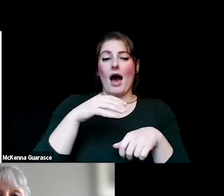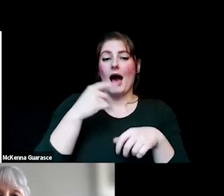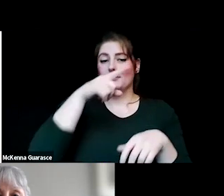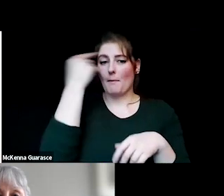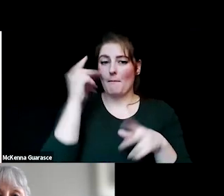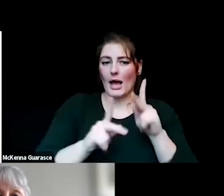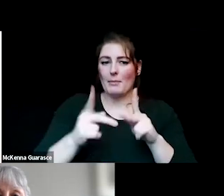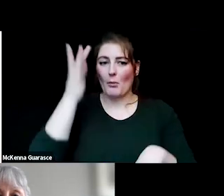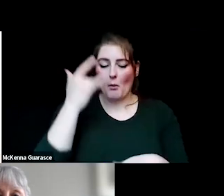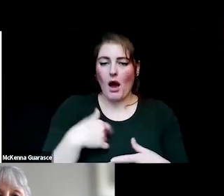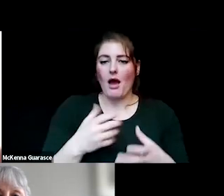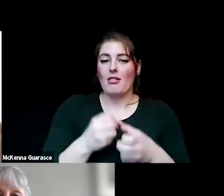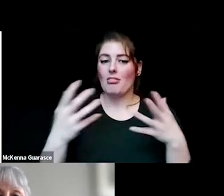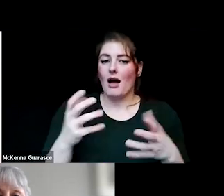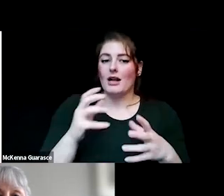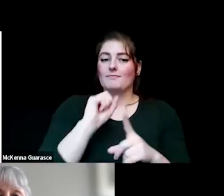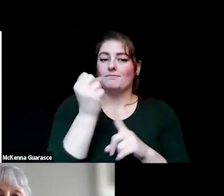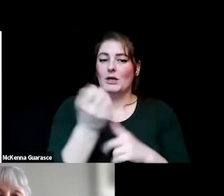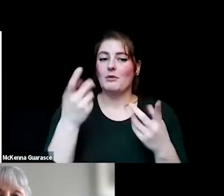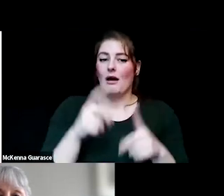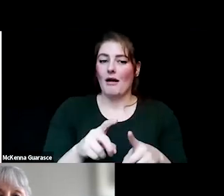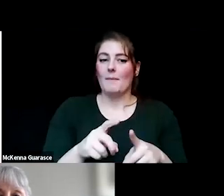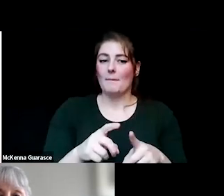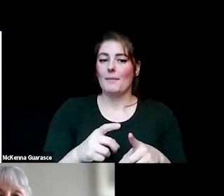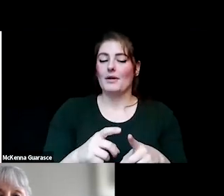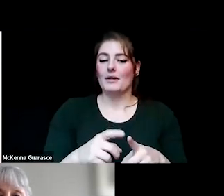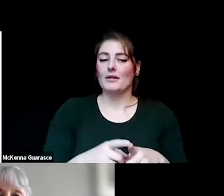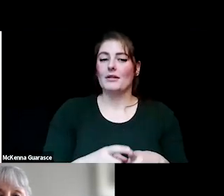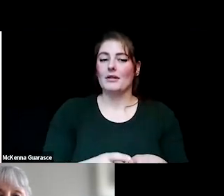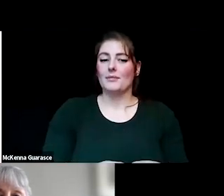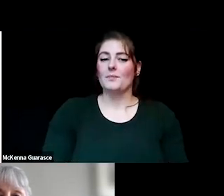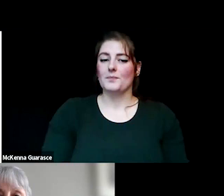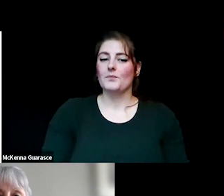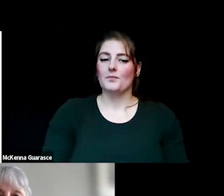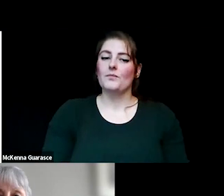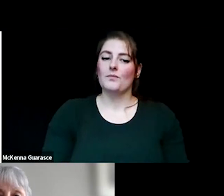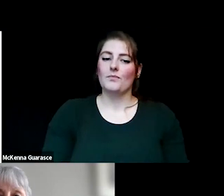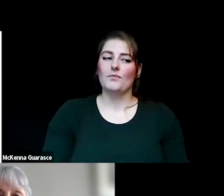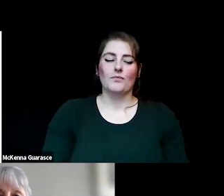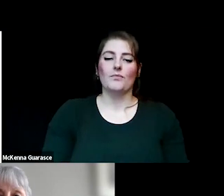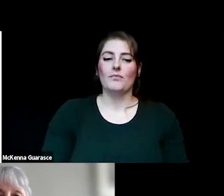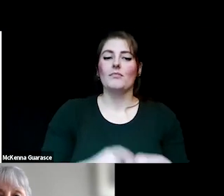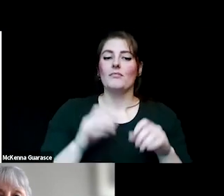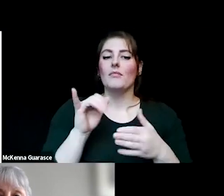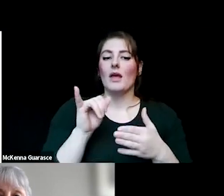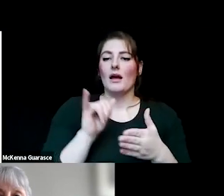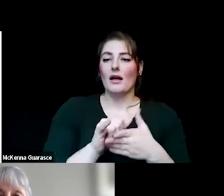Hay muchas situaciones que vivimos que nos llevan a un estado